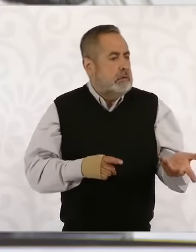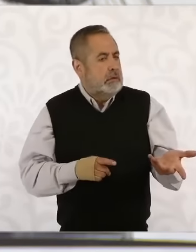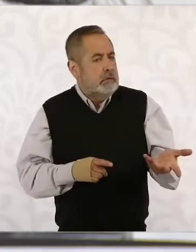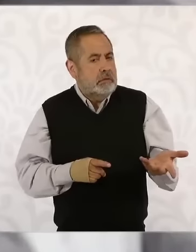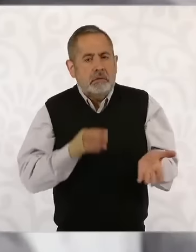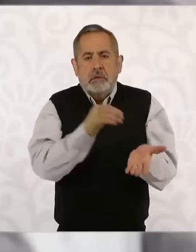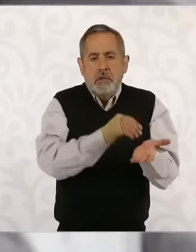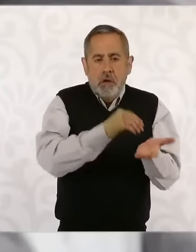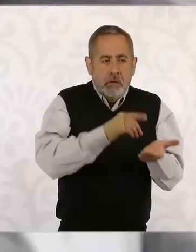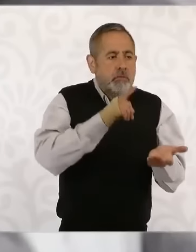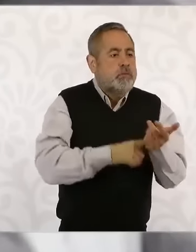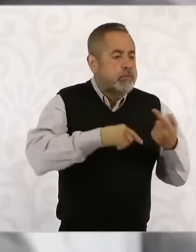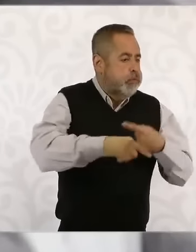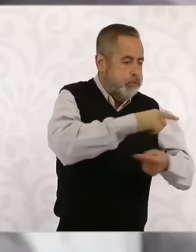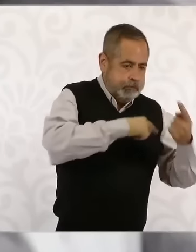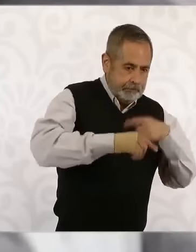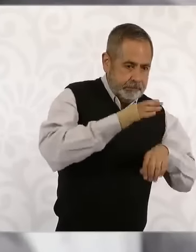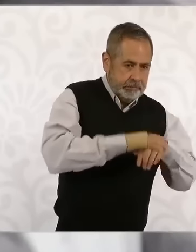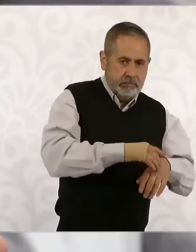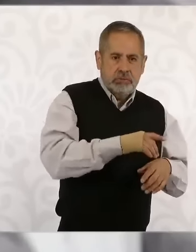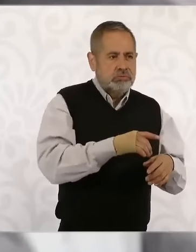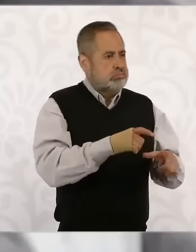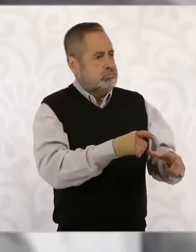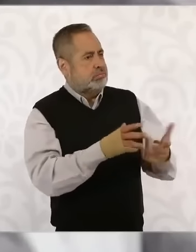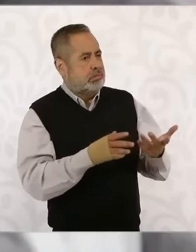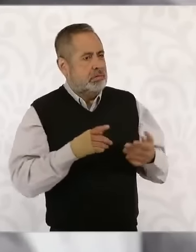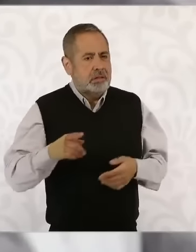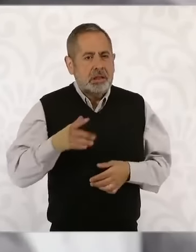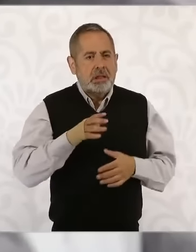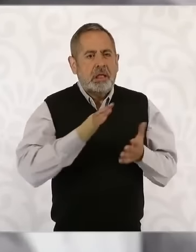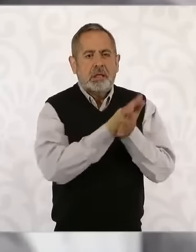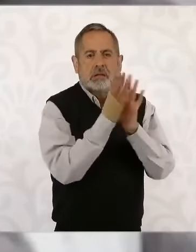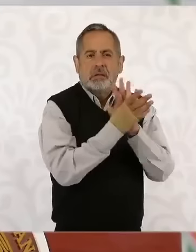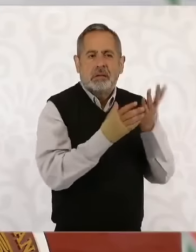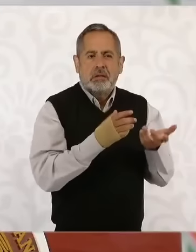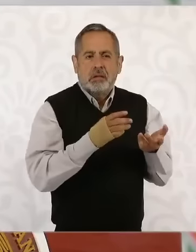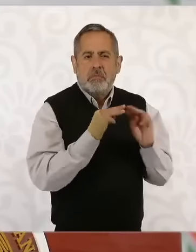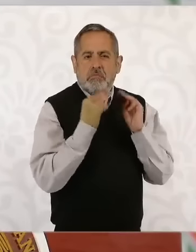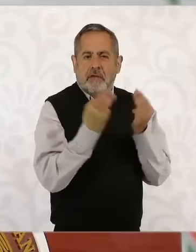funcionando y alimentando al crimen organizado. estado. Me parece que es claro que la sociedad